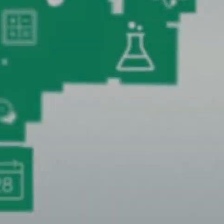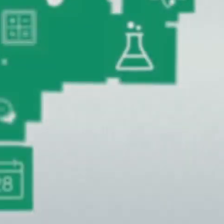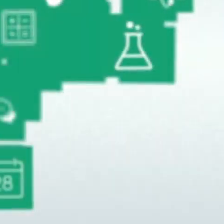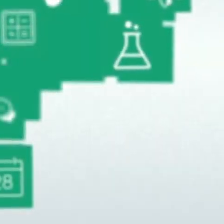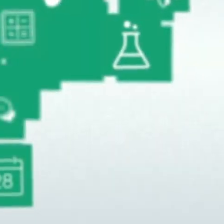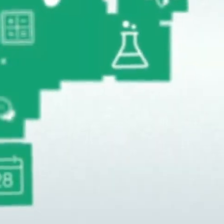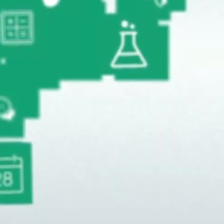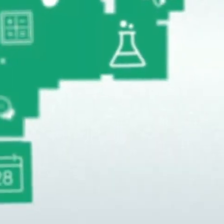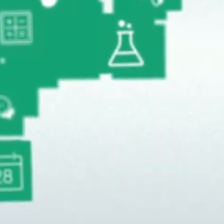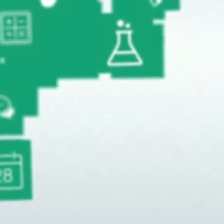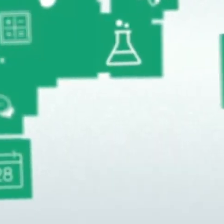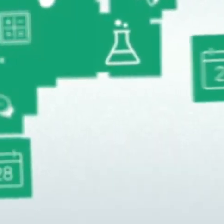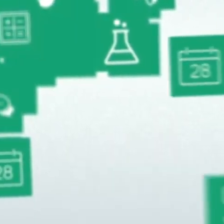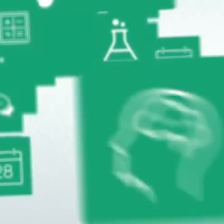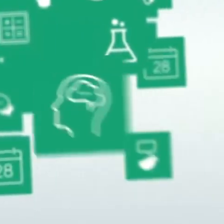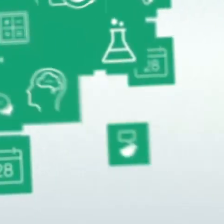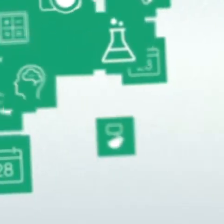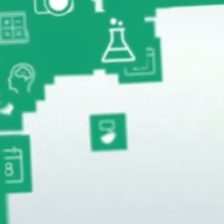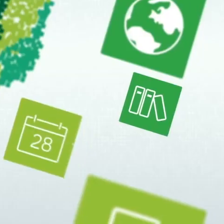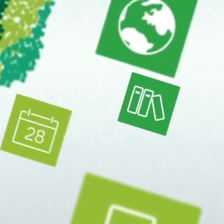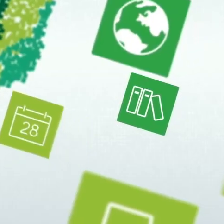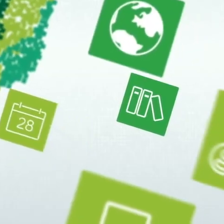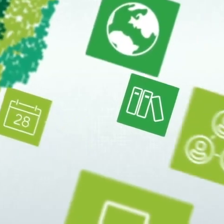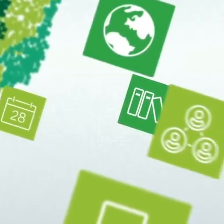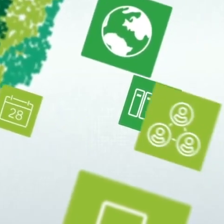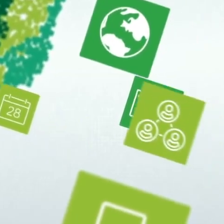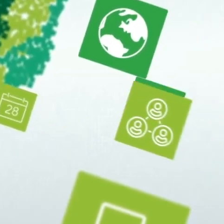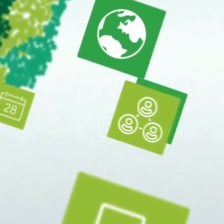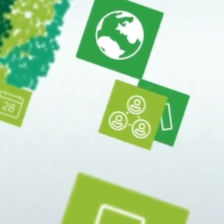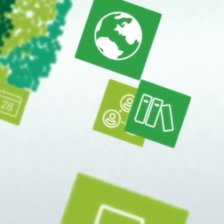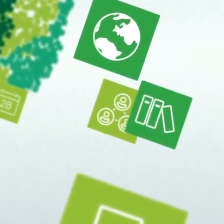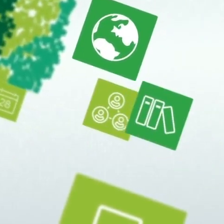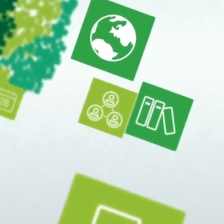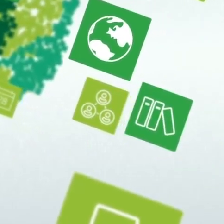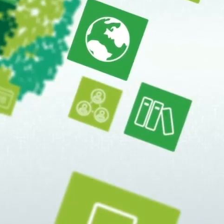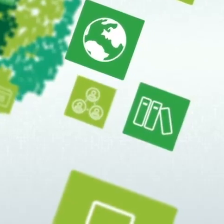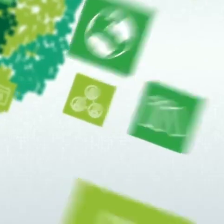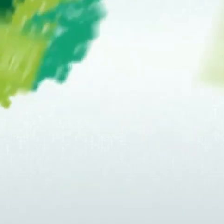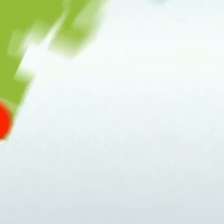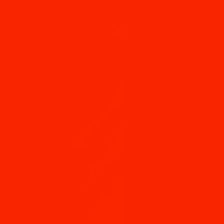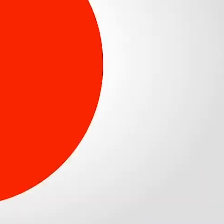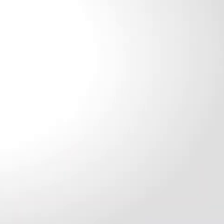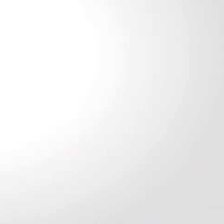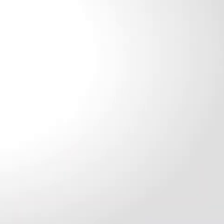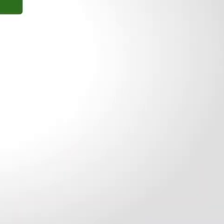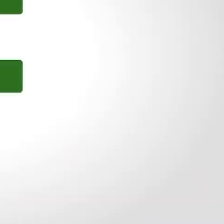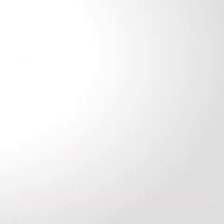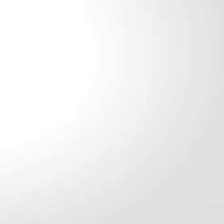[Música]